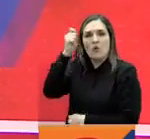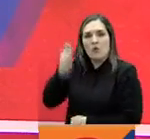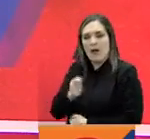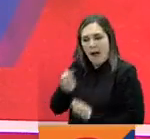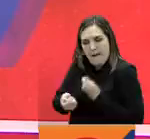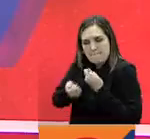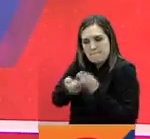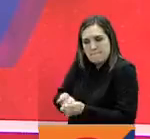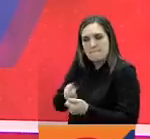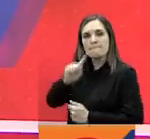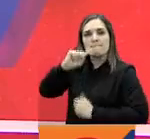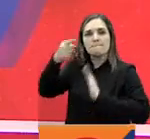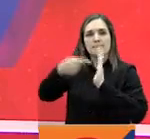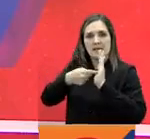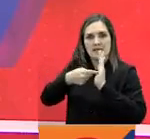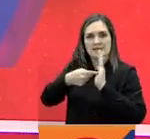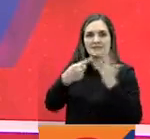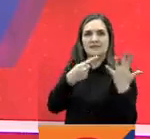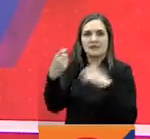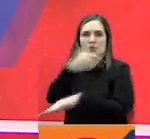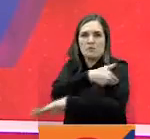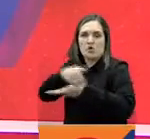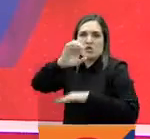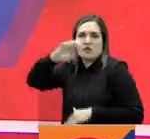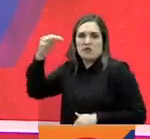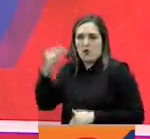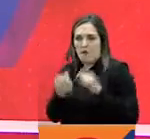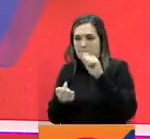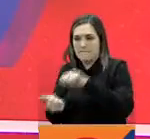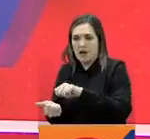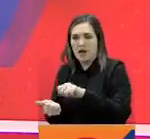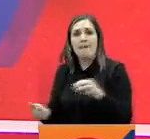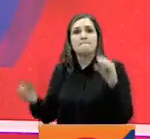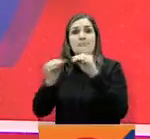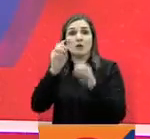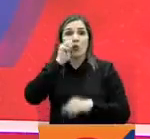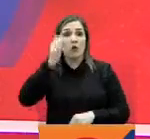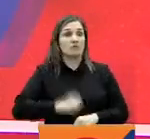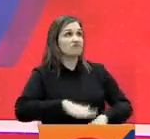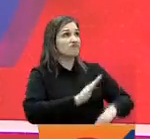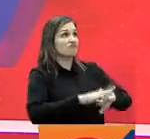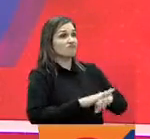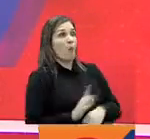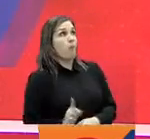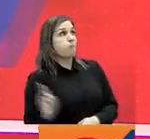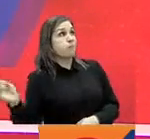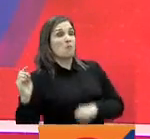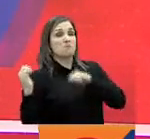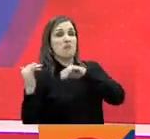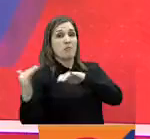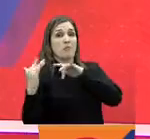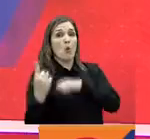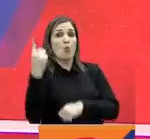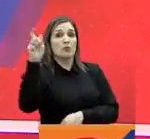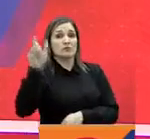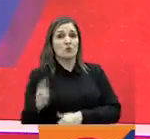ASESORADO CASI MILITAR PARA UCRANIA Y RESPALDARLA CON